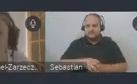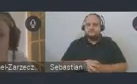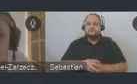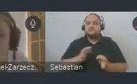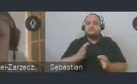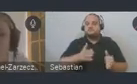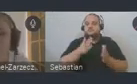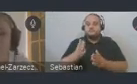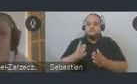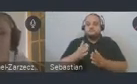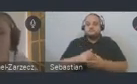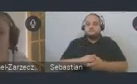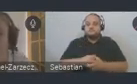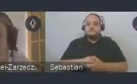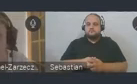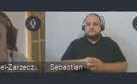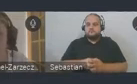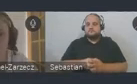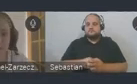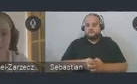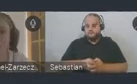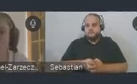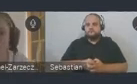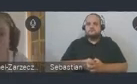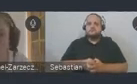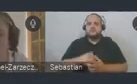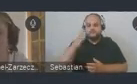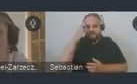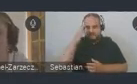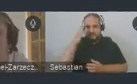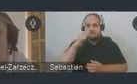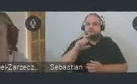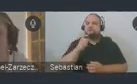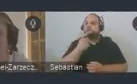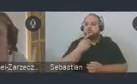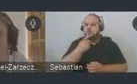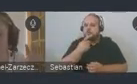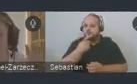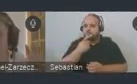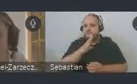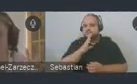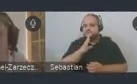Natomiast teraz przejdźmy do części praktycznych. Wiemy już, co to jest wykluczenie cyfrowe,